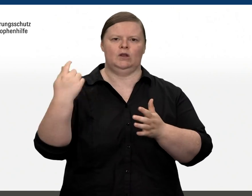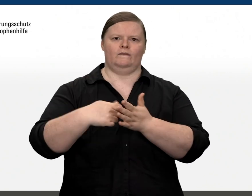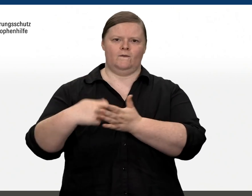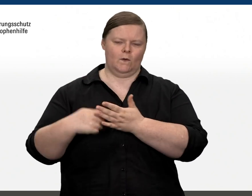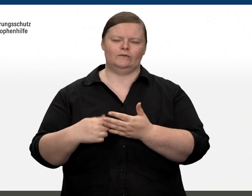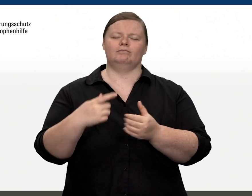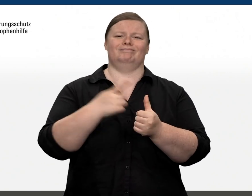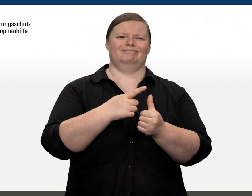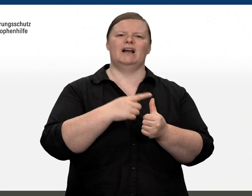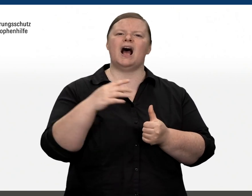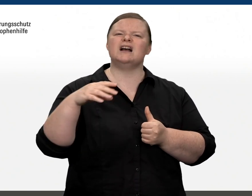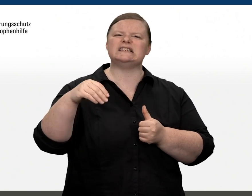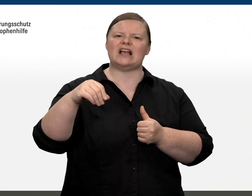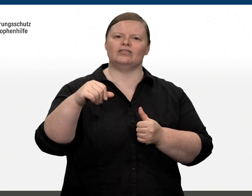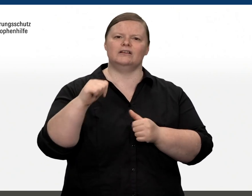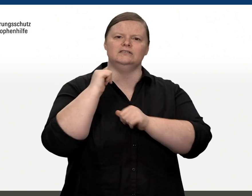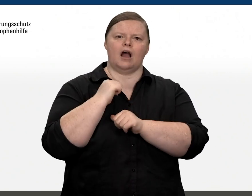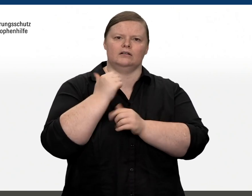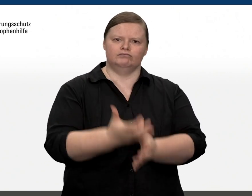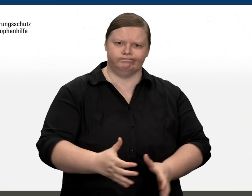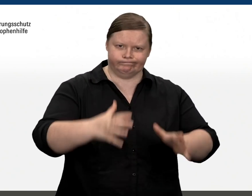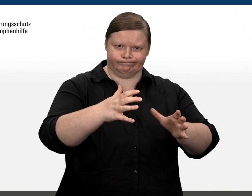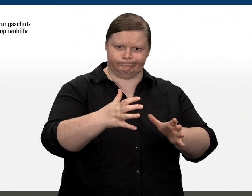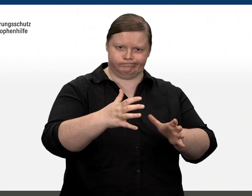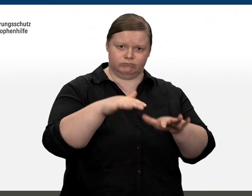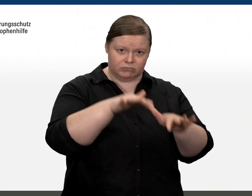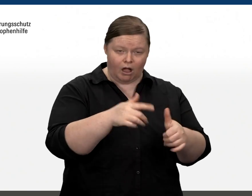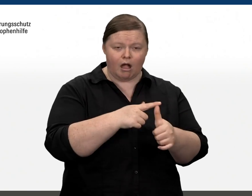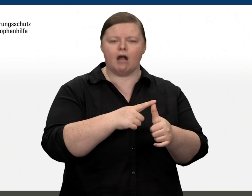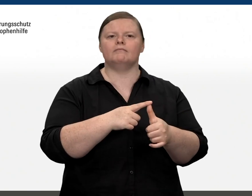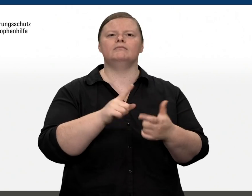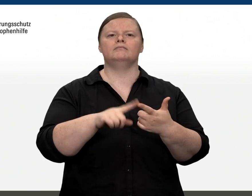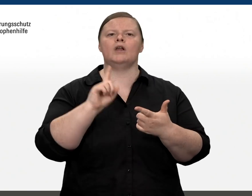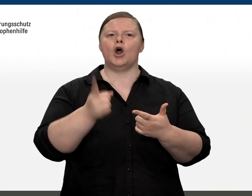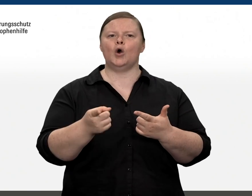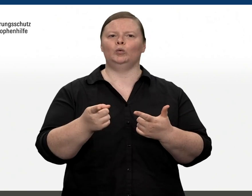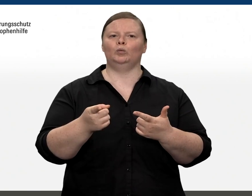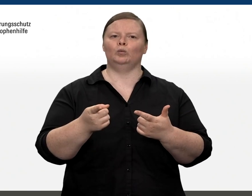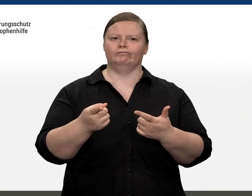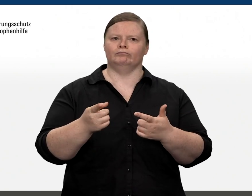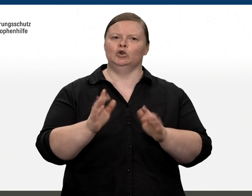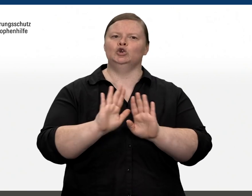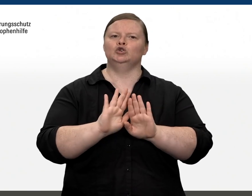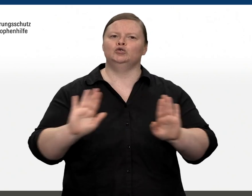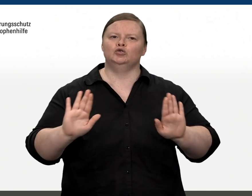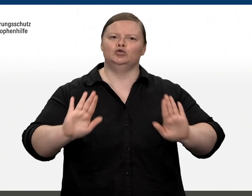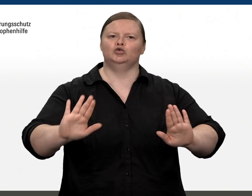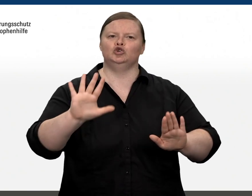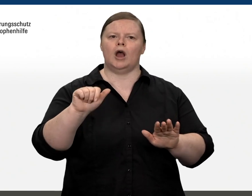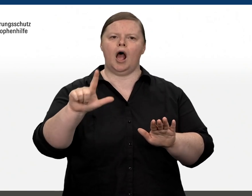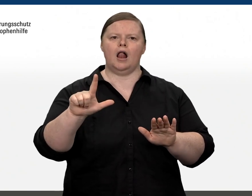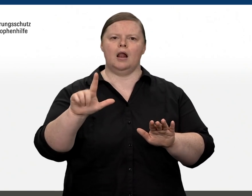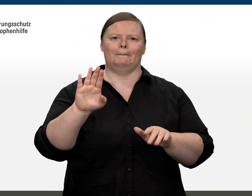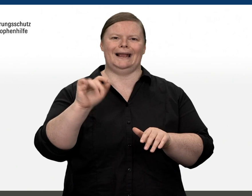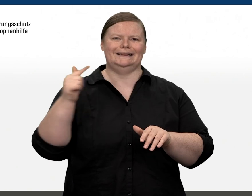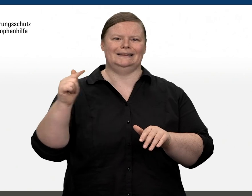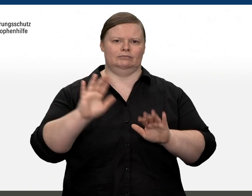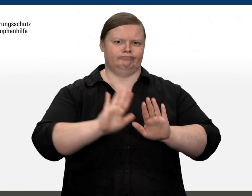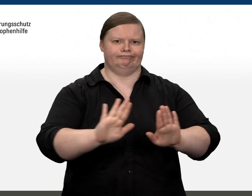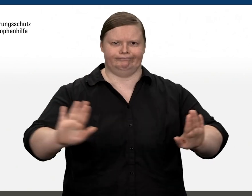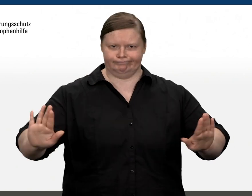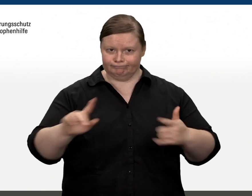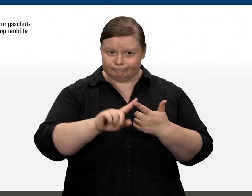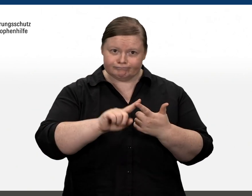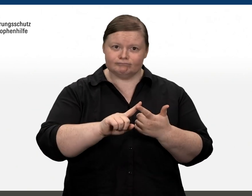besorgen Sie Sandsäcke, Schalbretter,